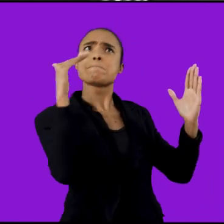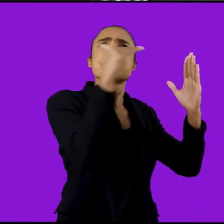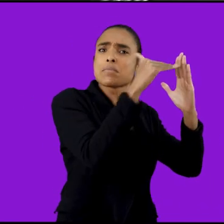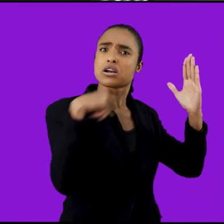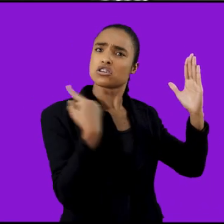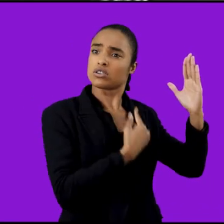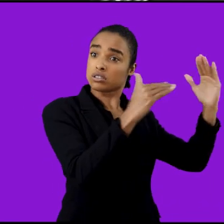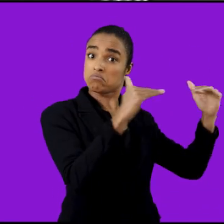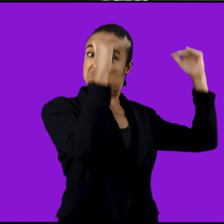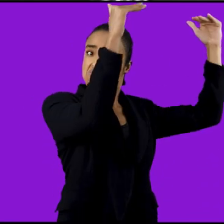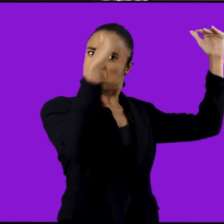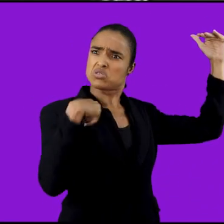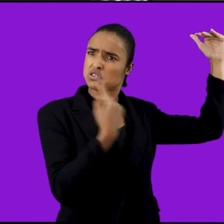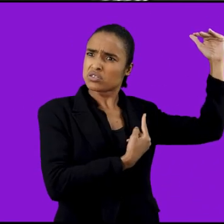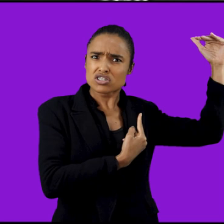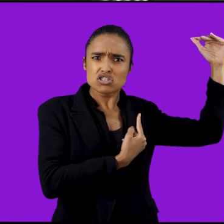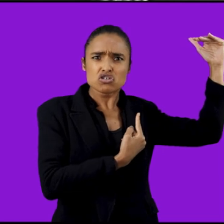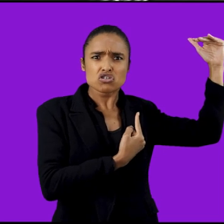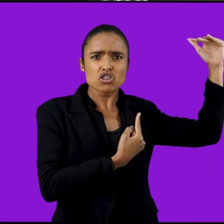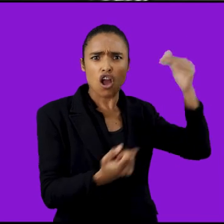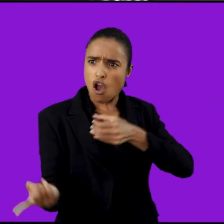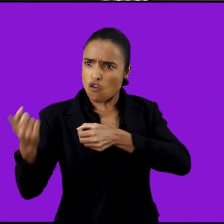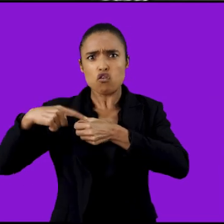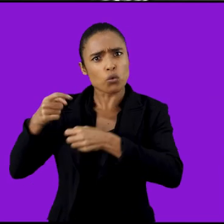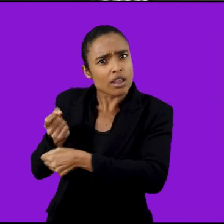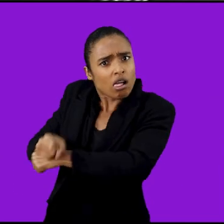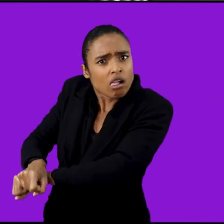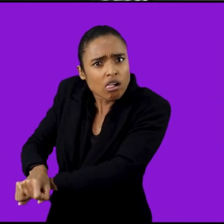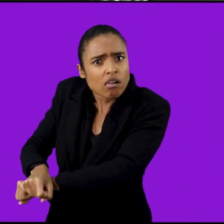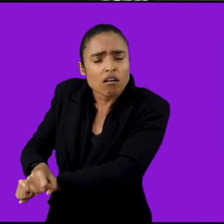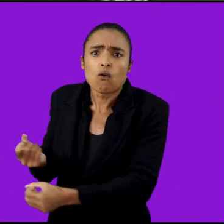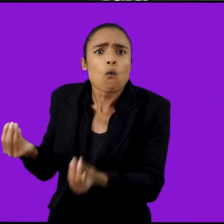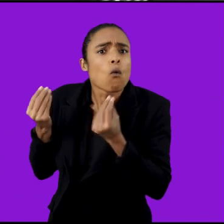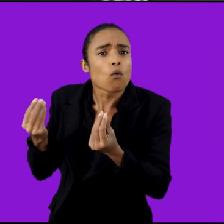cês querem colocar a gente na Senzala?”. Simbolicamente no sentido. Porque, cara. Aonde